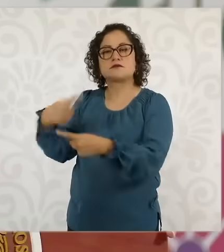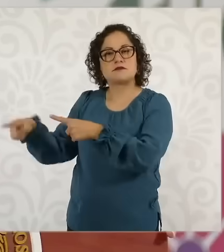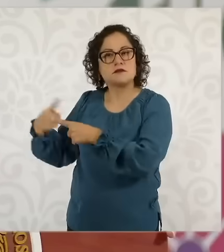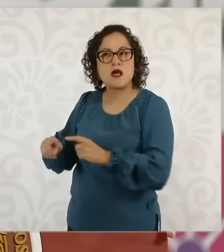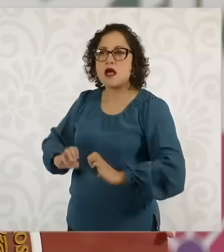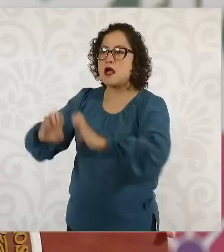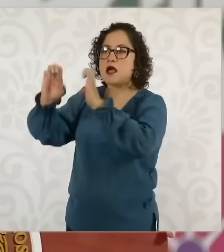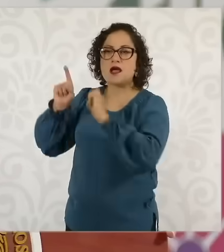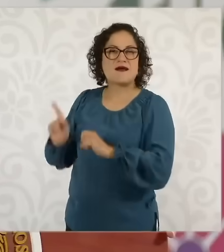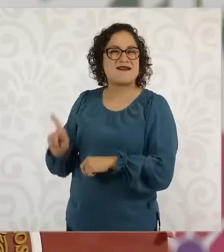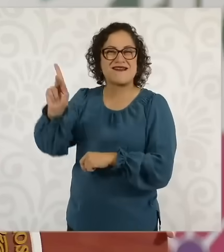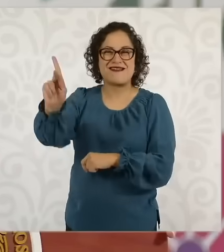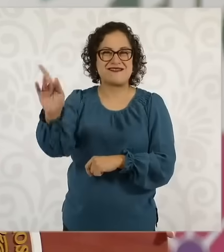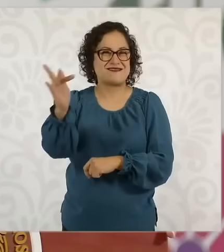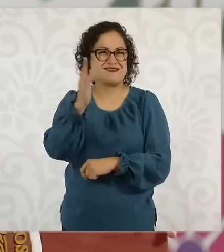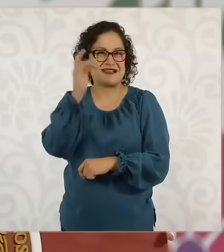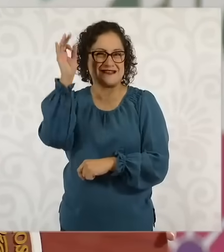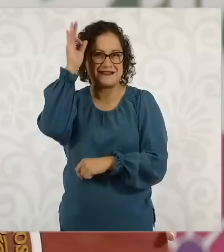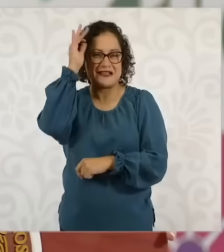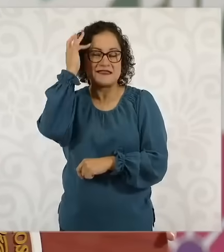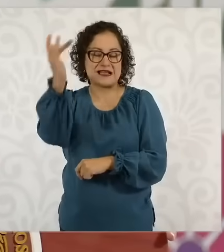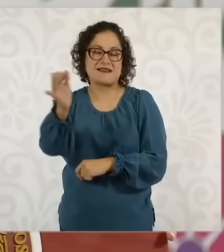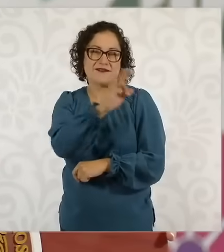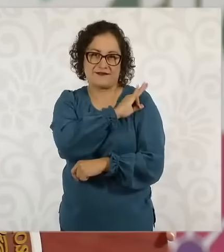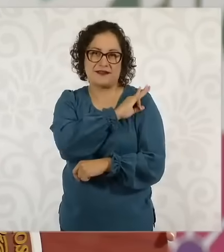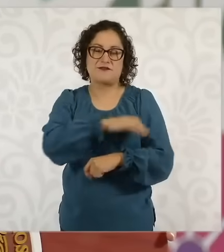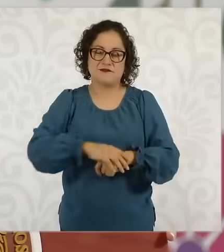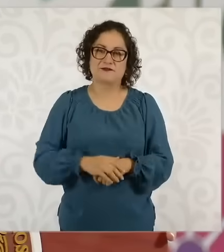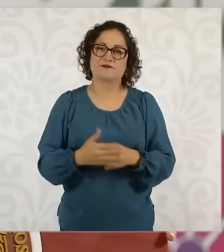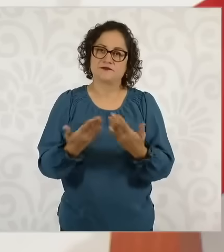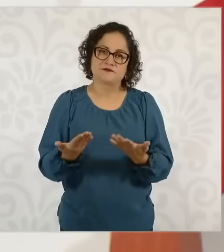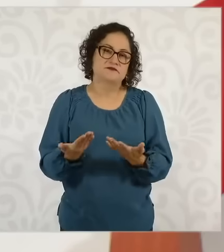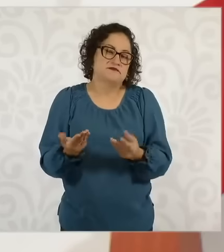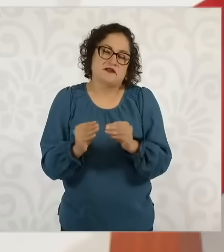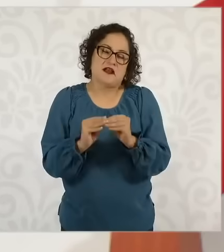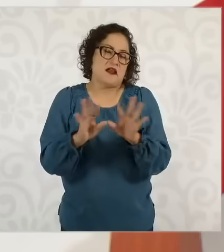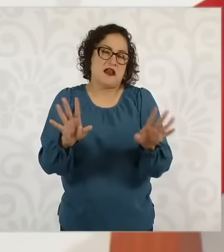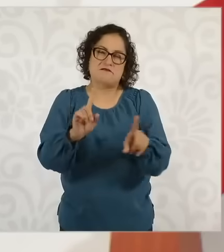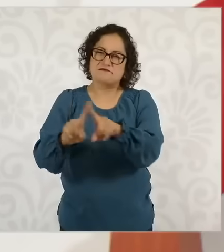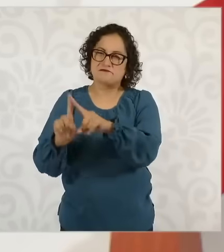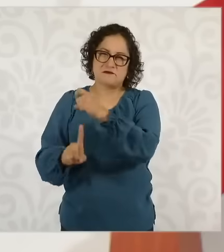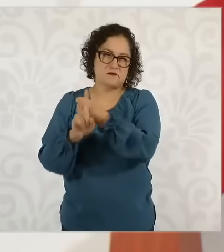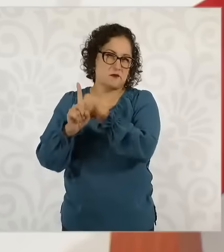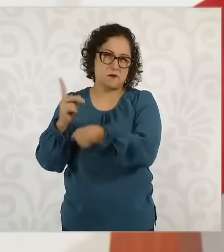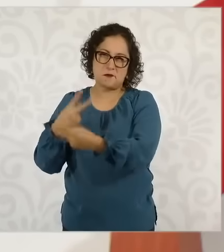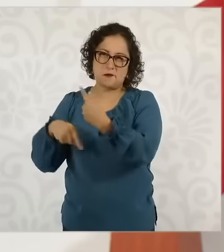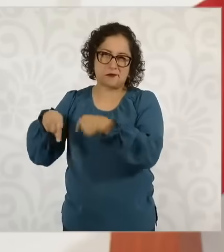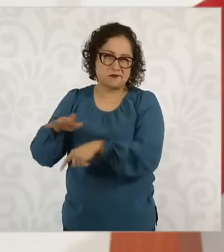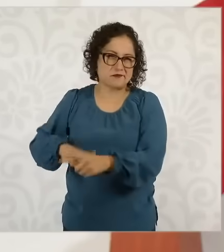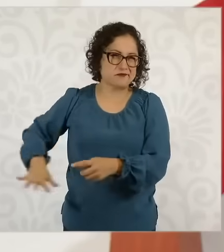tenía para la ciudad. eh en términos de pérdida de empleos y otras problemáticas. Bueno, cuando gana